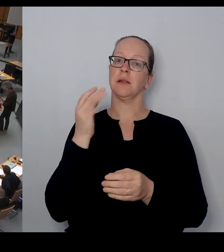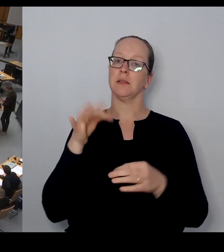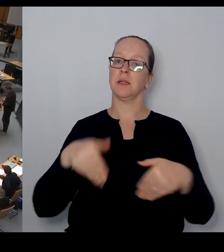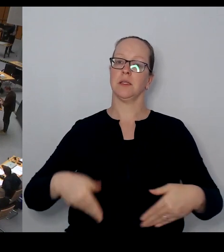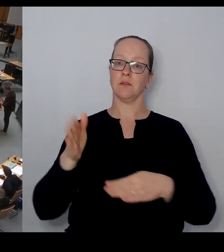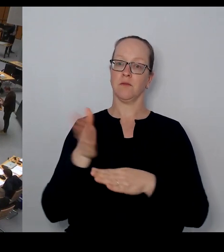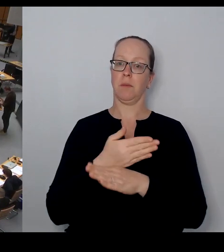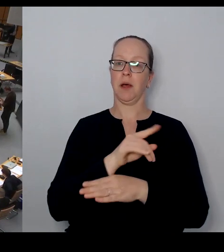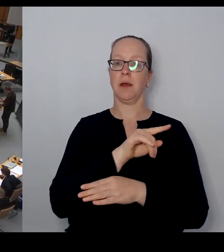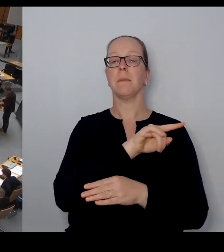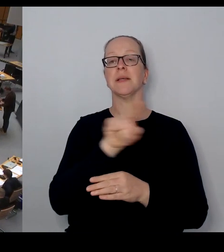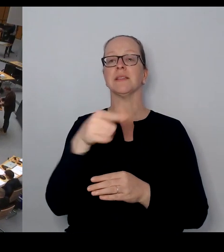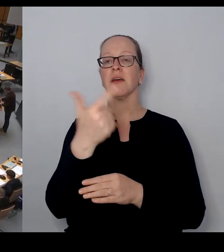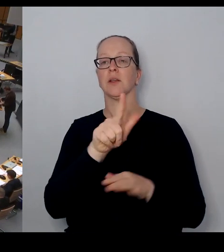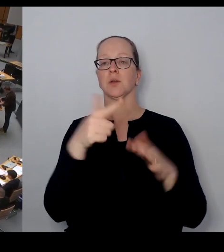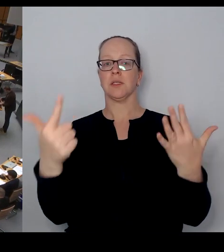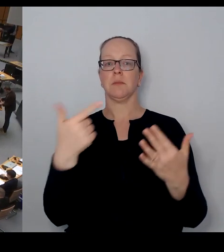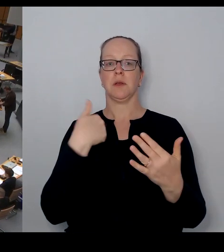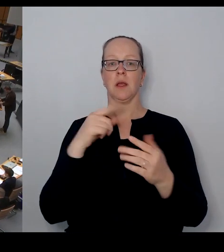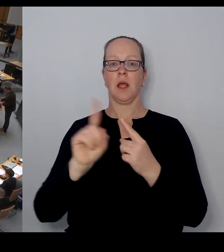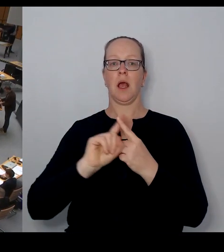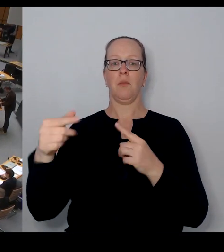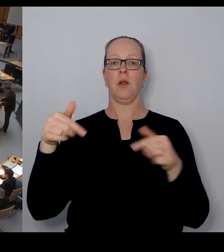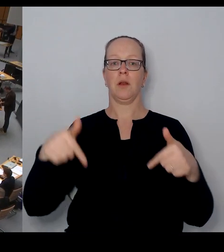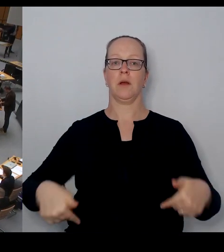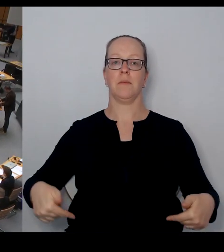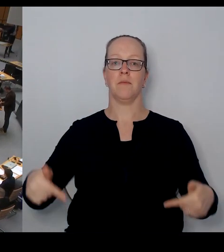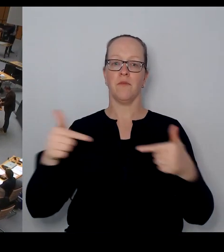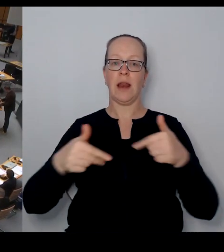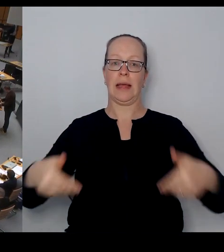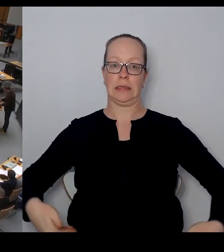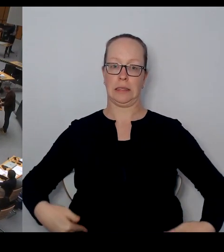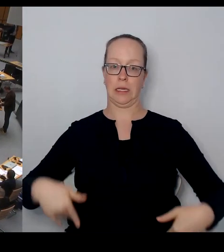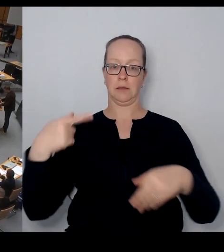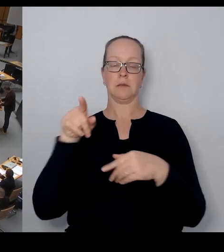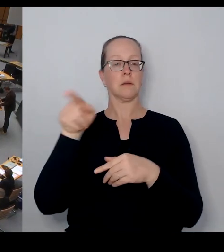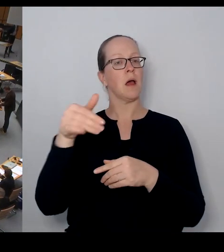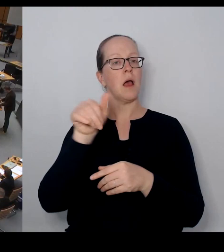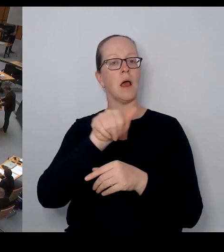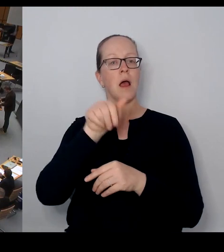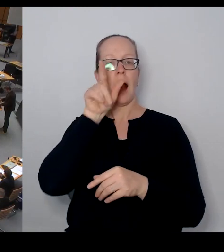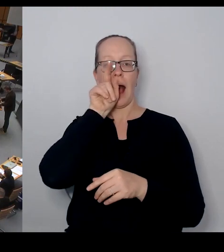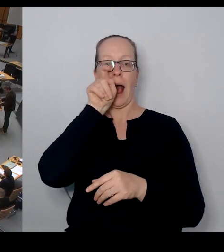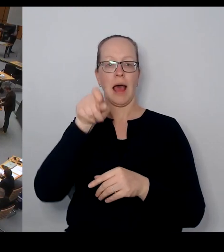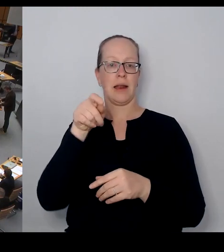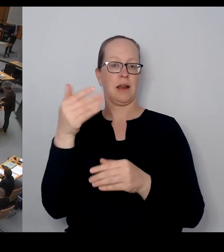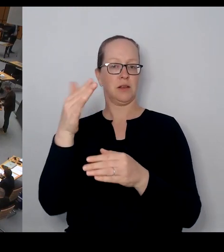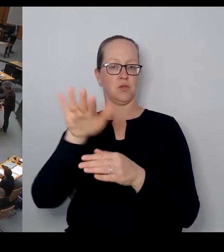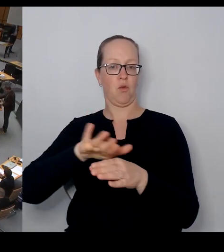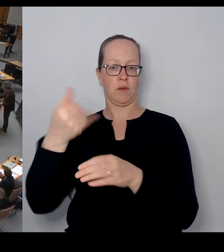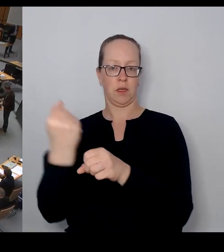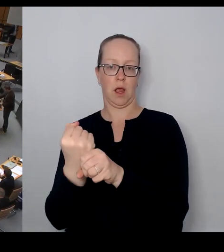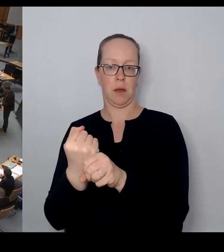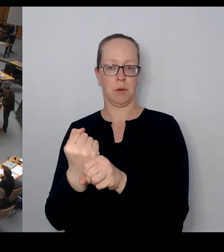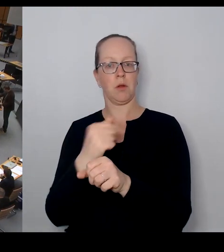der Pflege eng verbunden und arbeite wenige Stunden für ein Pflegeunternehmen. Ich weiß also, was es heißt, am Pflegebett zu stehen.